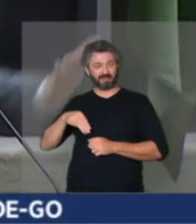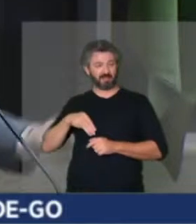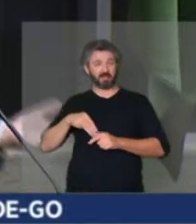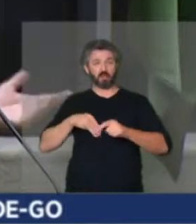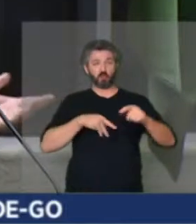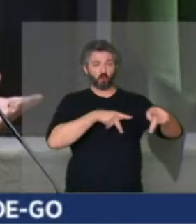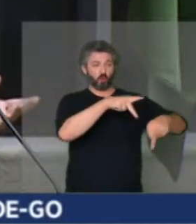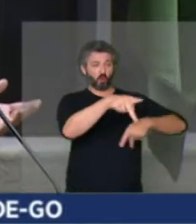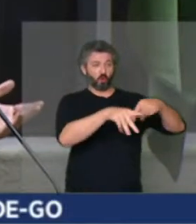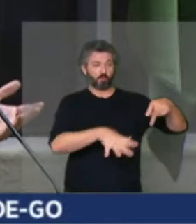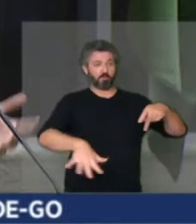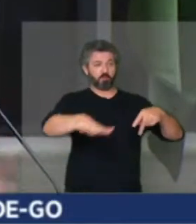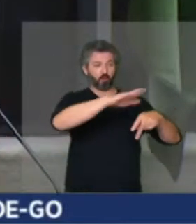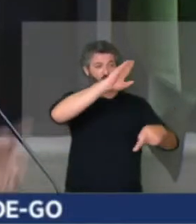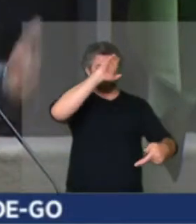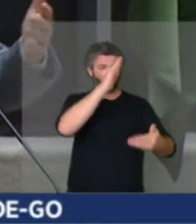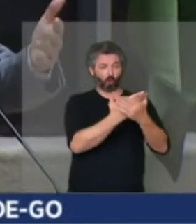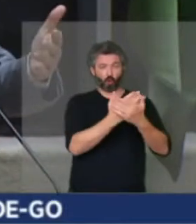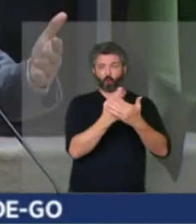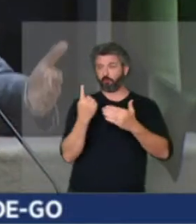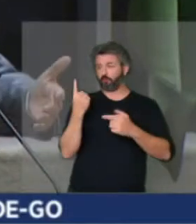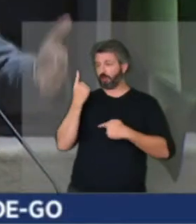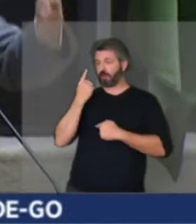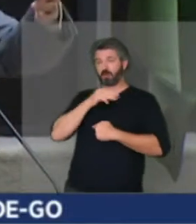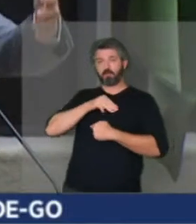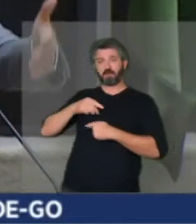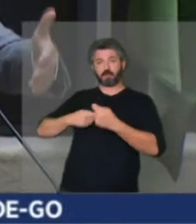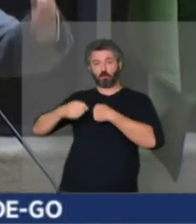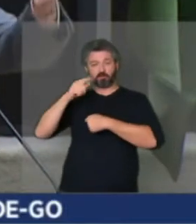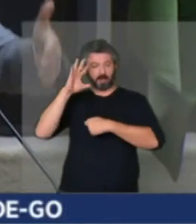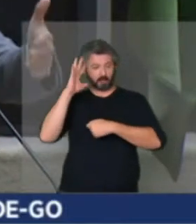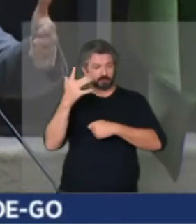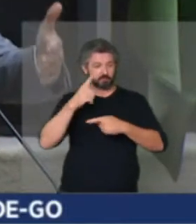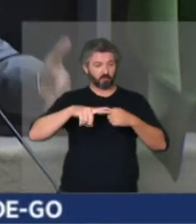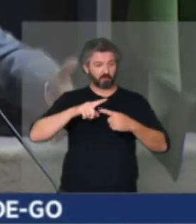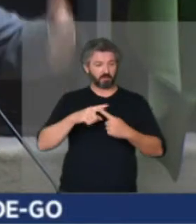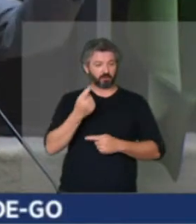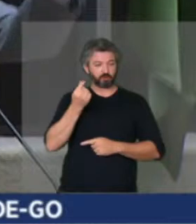CONFIANÇA NELE, ELE COLOCA O SEU DINHEIRO NO PARAÍSO FISCAL. QUEM COLOCA DINHEIRO